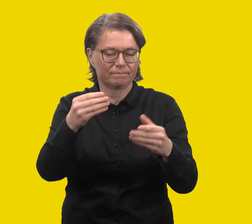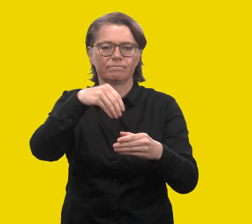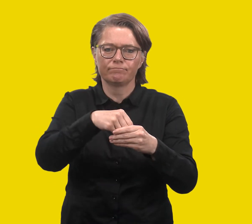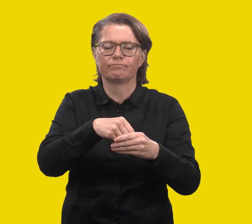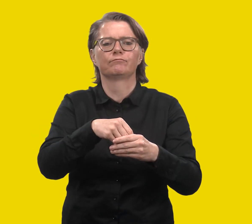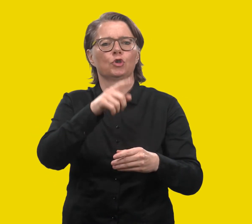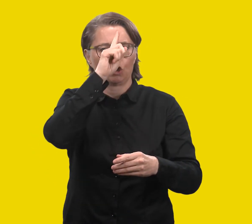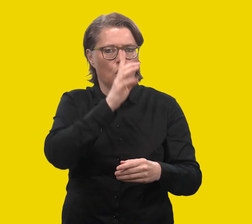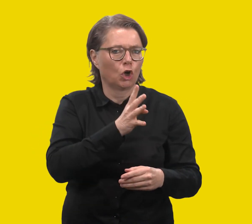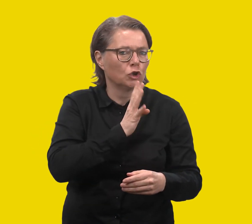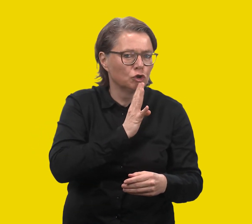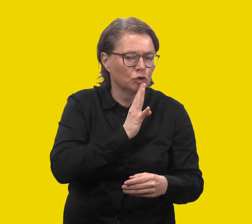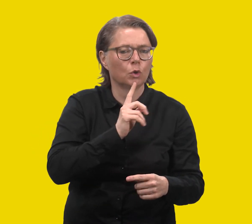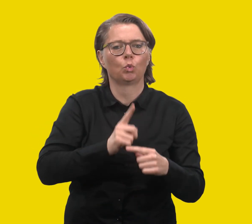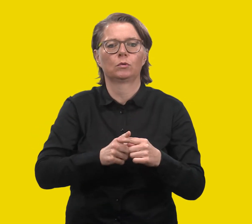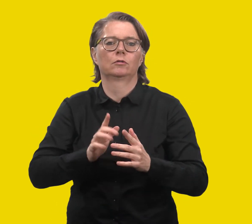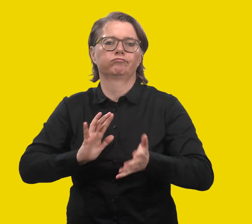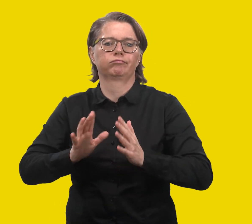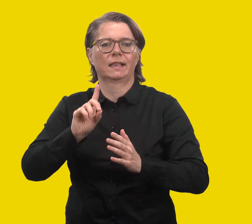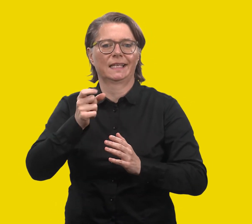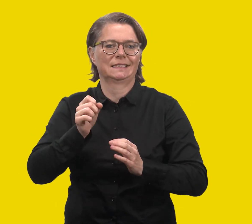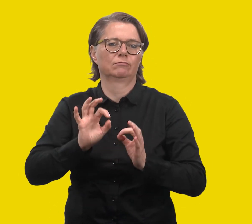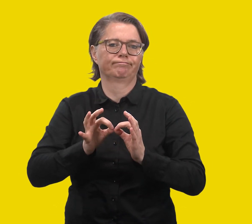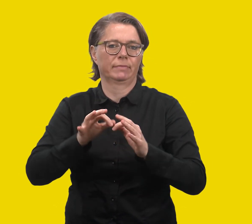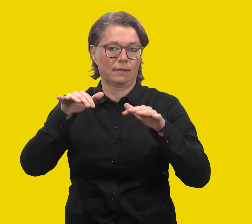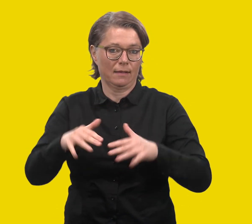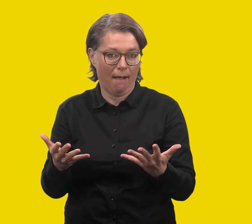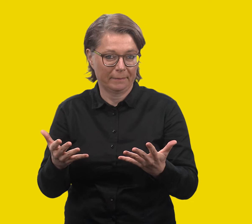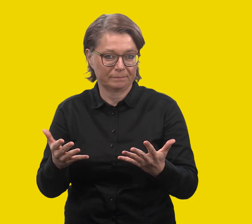In deutscher Lautsprache mit Verdolmetschung in DGS